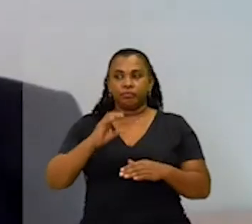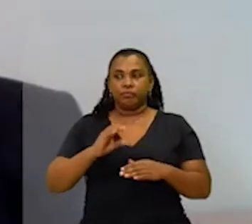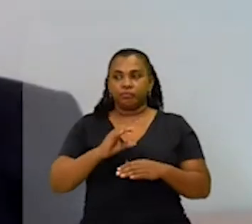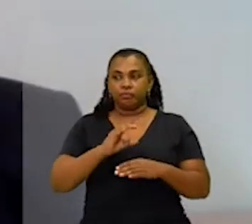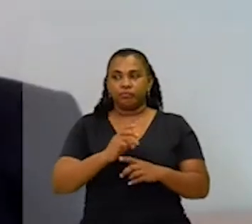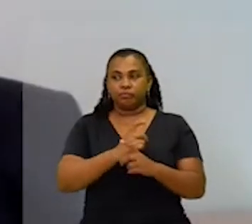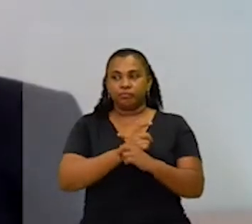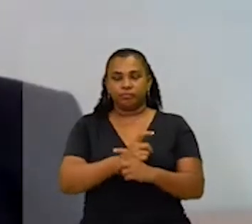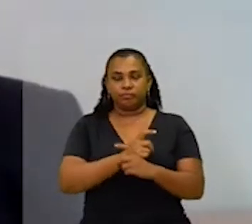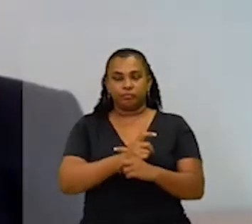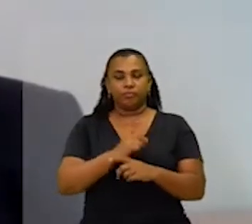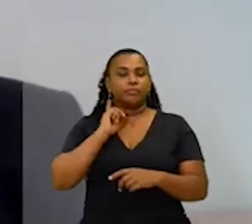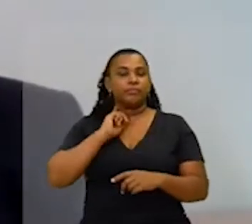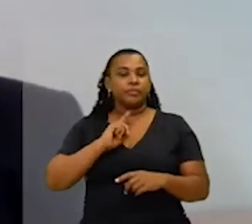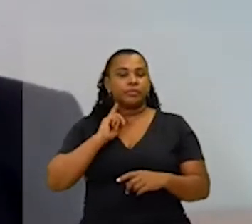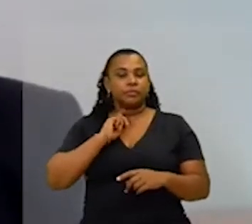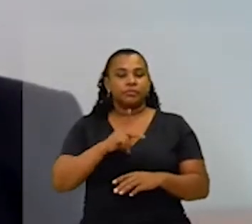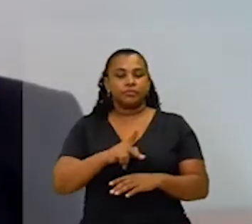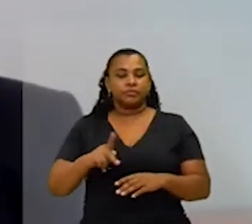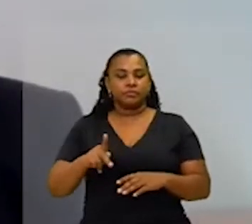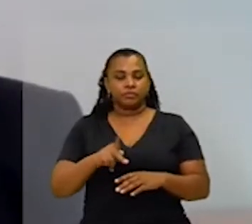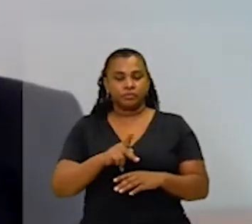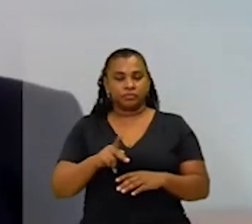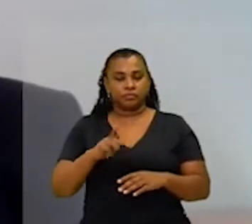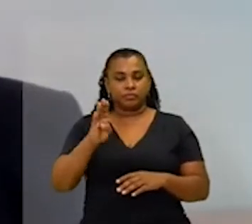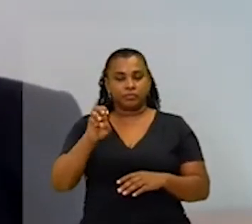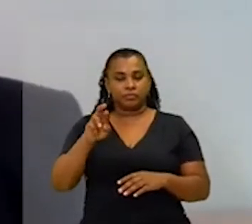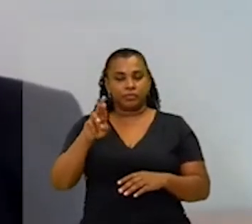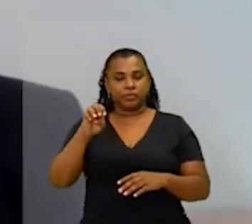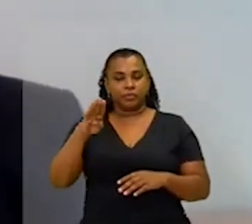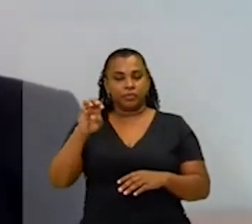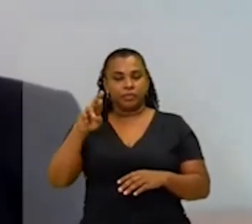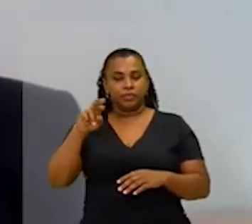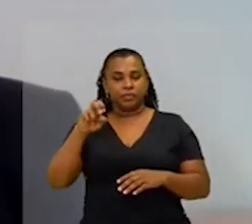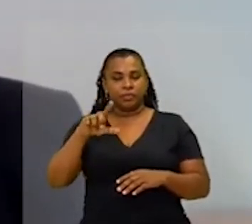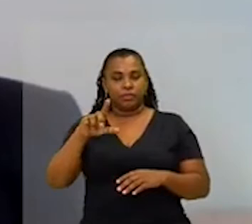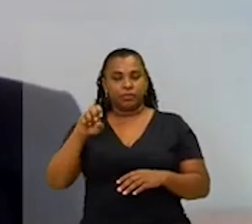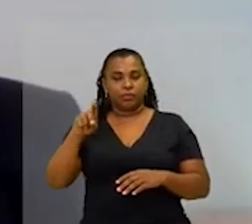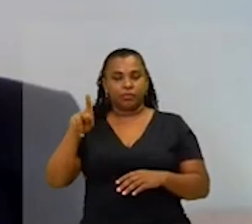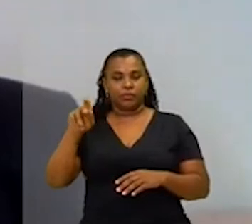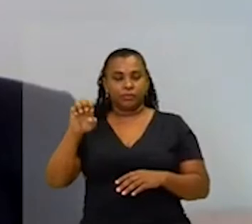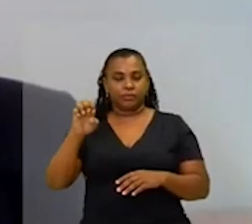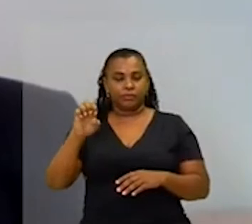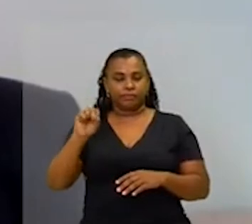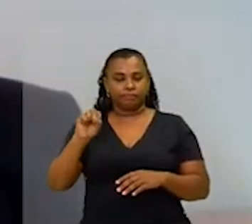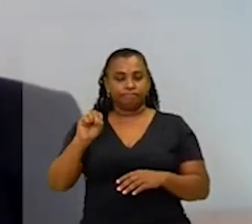Federal daquele estado Doutora Barbara Lopes Campo ser a professora da Universidade de